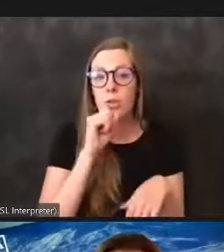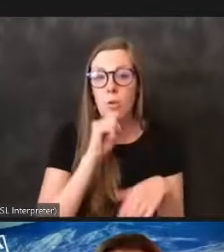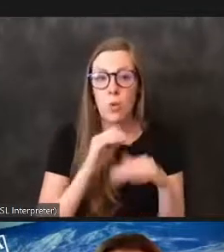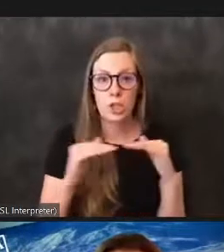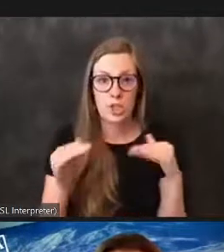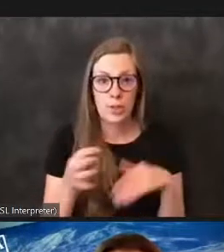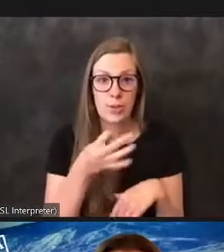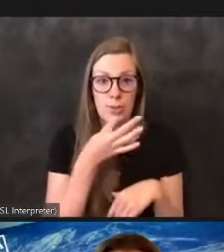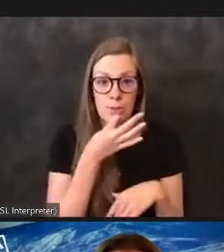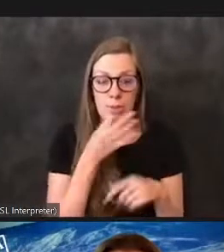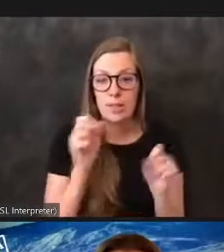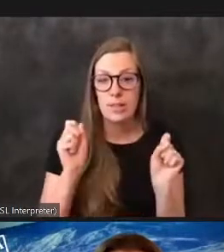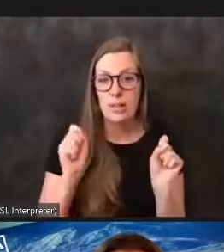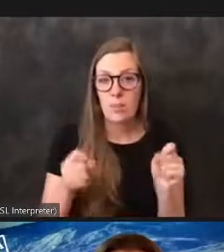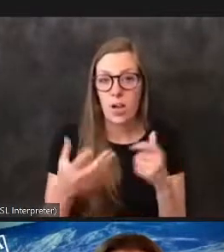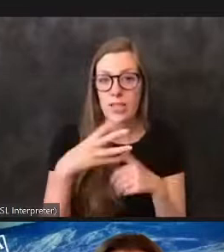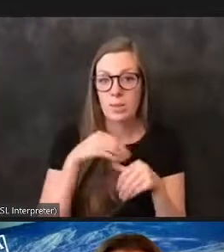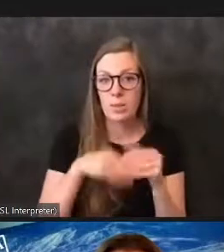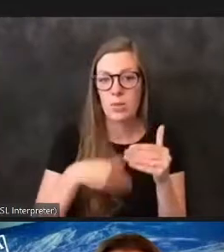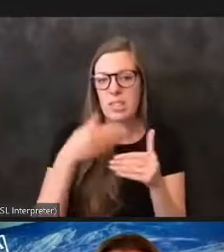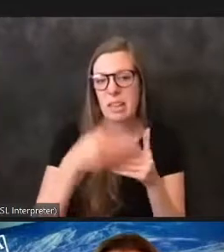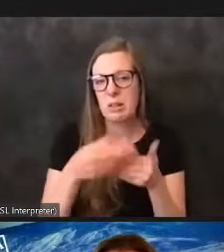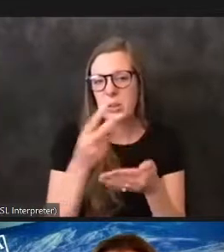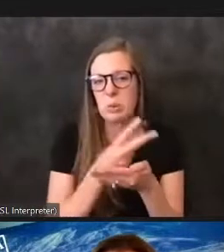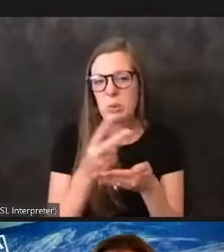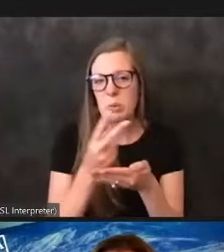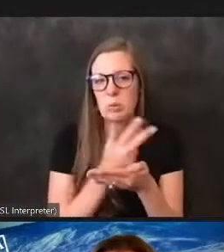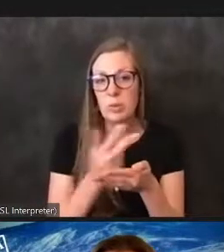naranja muy pronto, posiblemente dentro de las próximas dos o tres semanas.